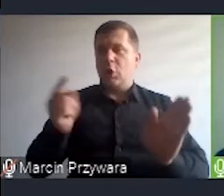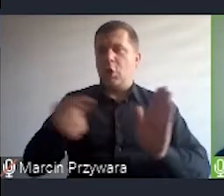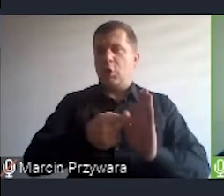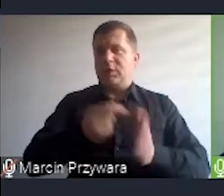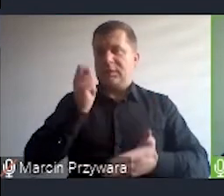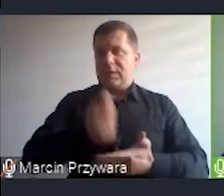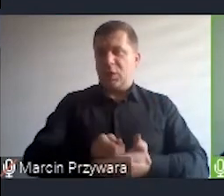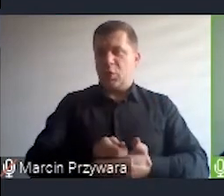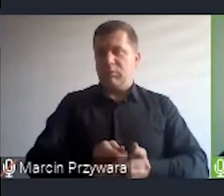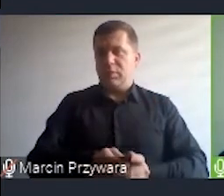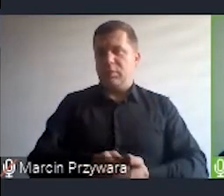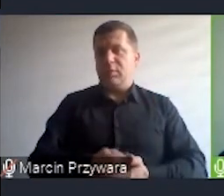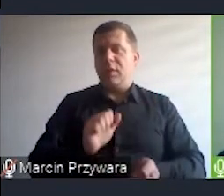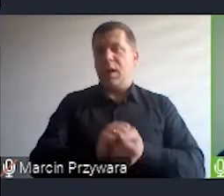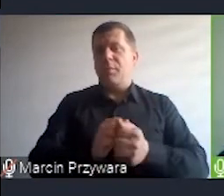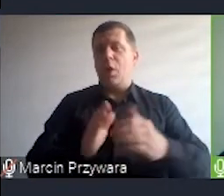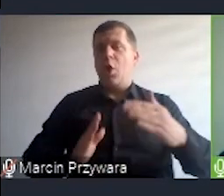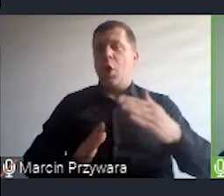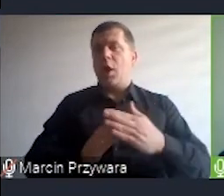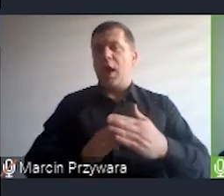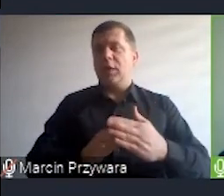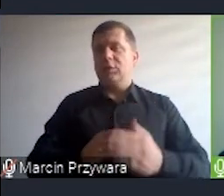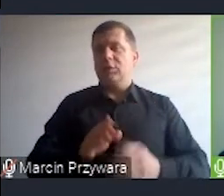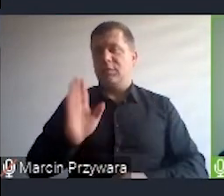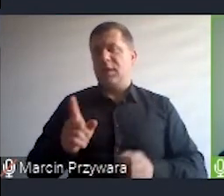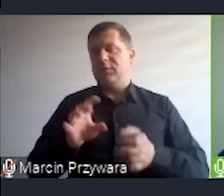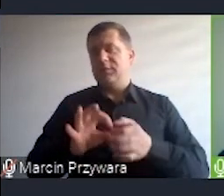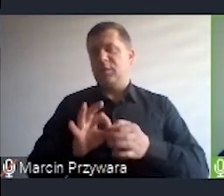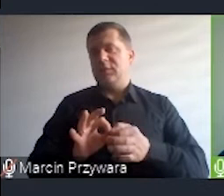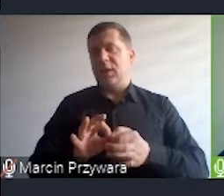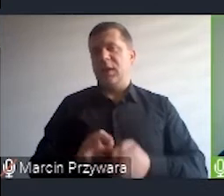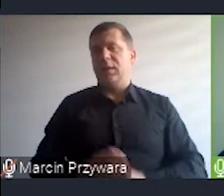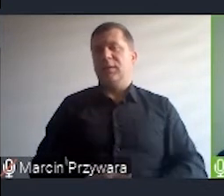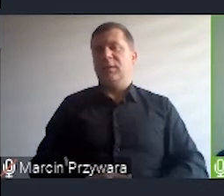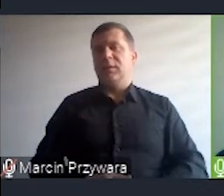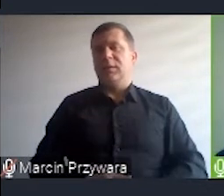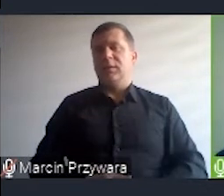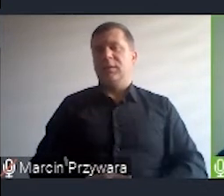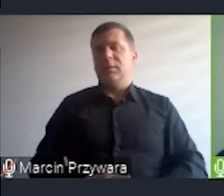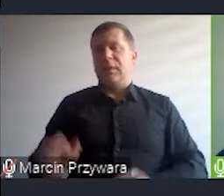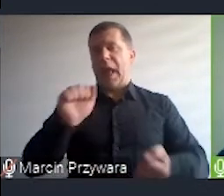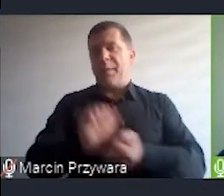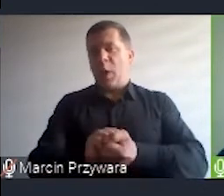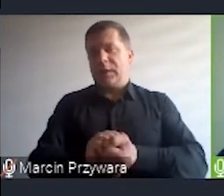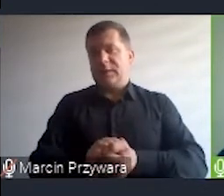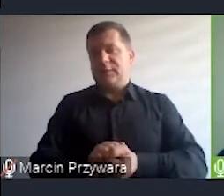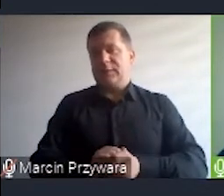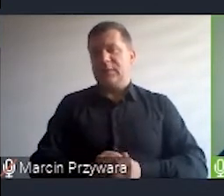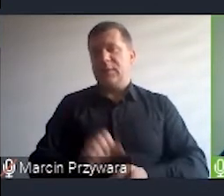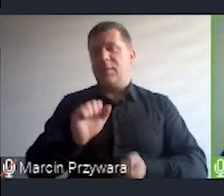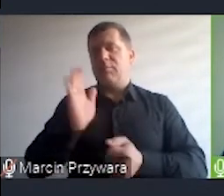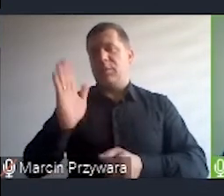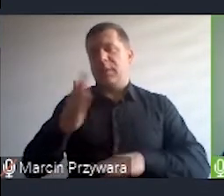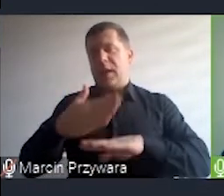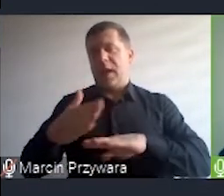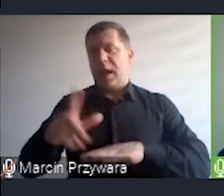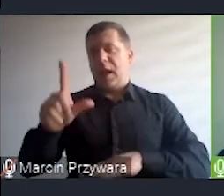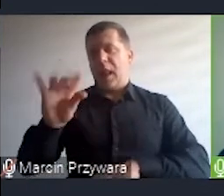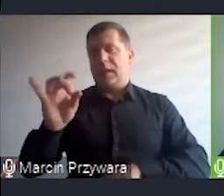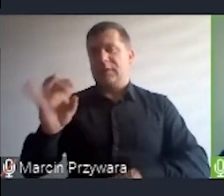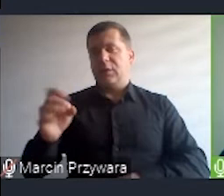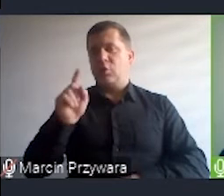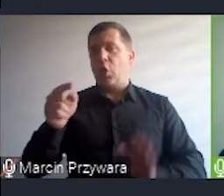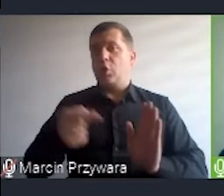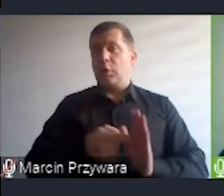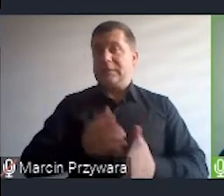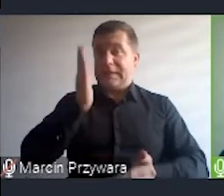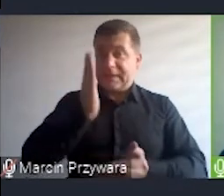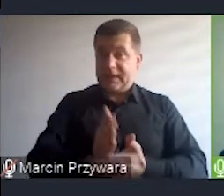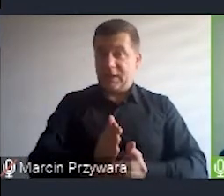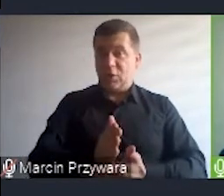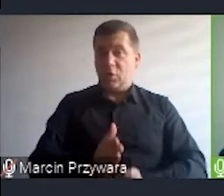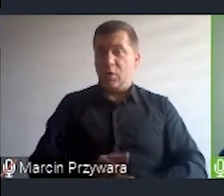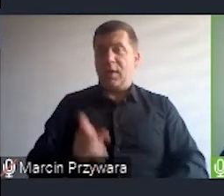czy ograniczeniach związanych z amortyzacją, zaraz potem leasingiem to dotyczy tylko tych przypadków,